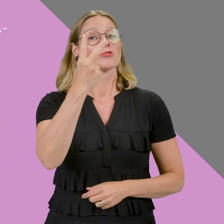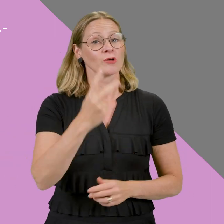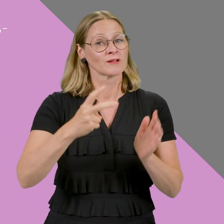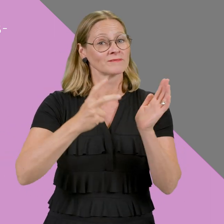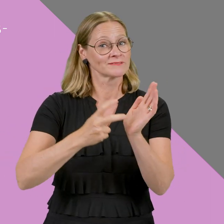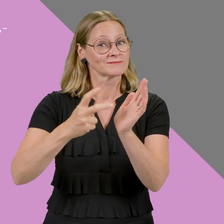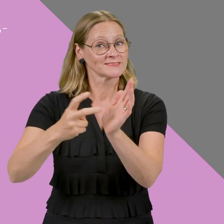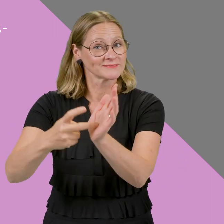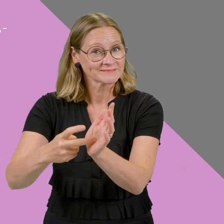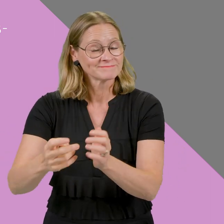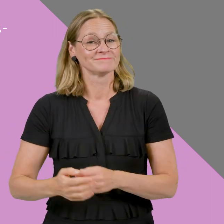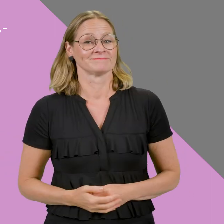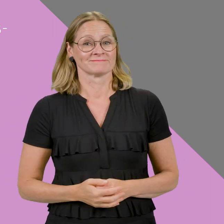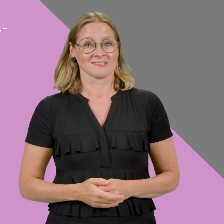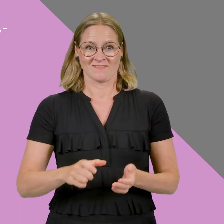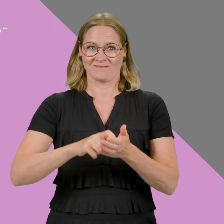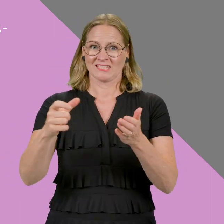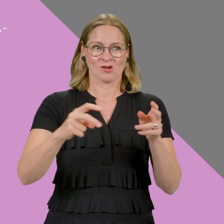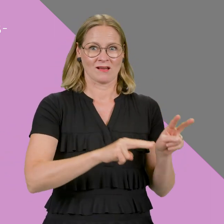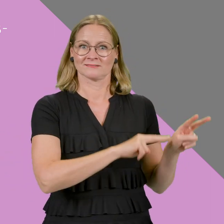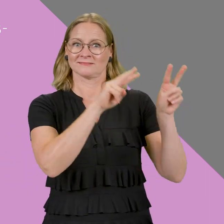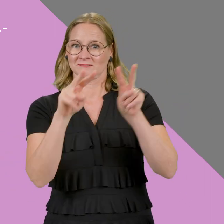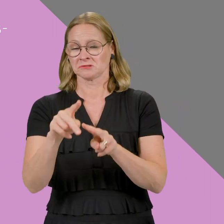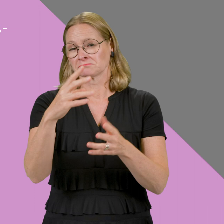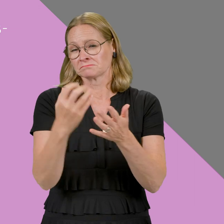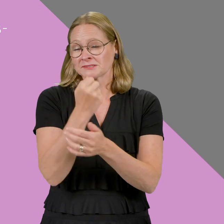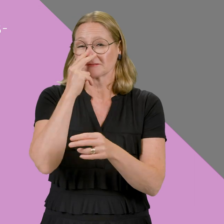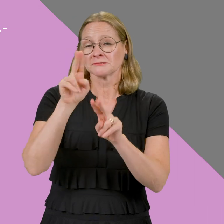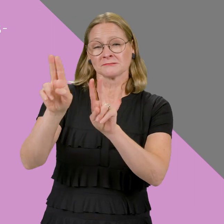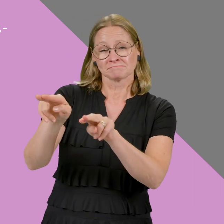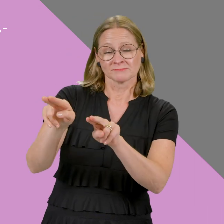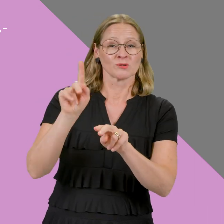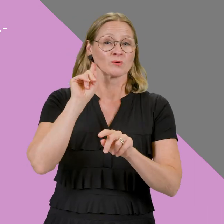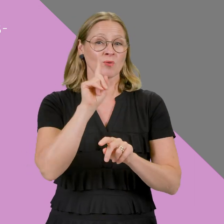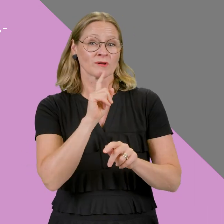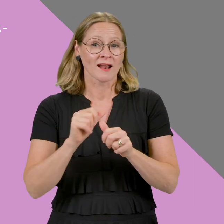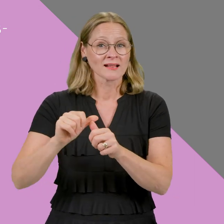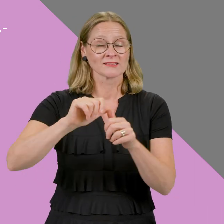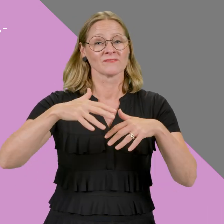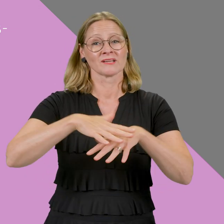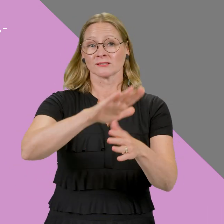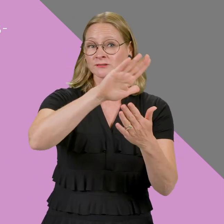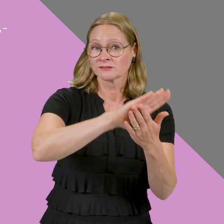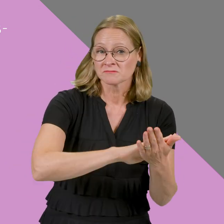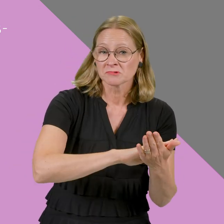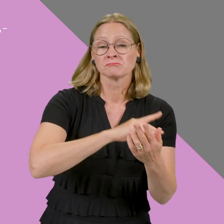joka toinen viikko. Viikkokatsauksia pääset katsomaan niin Kuurojen Liiton verkkosivuilla, -